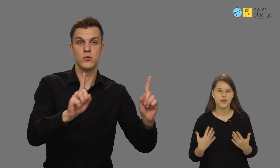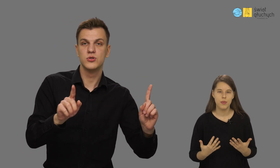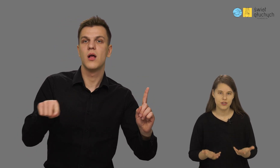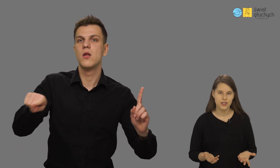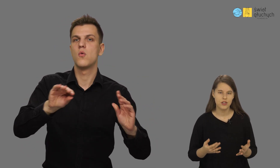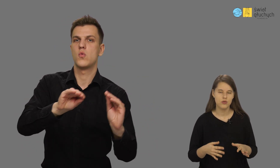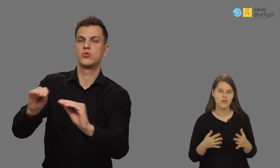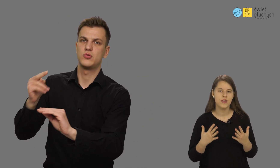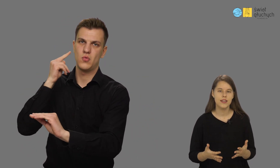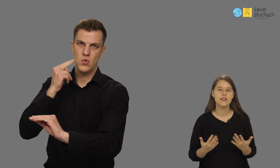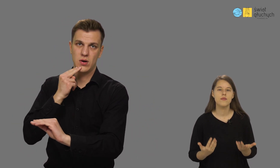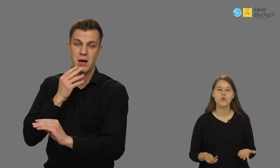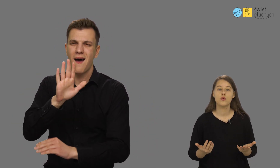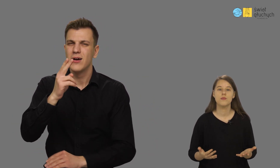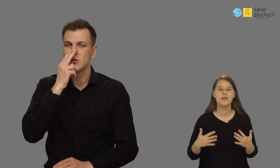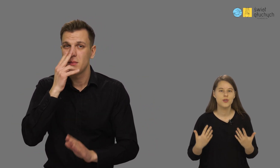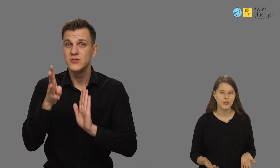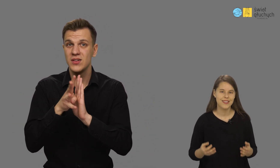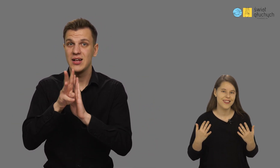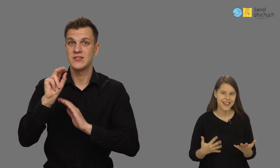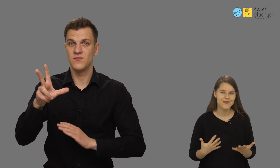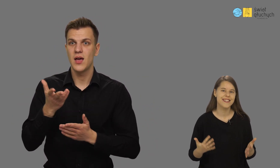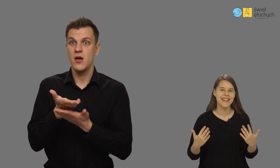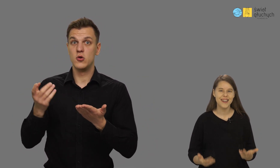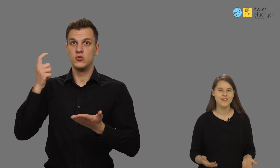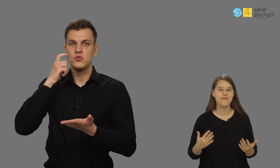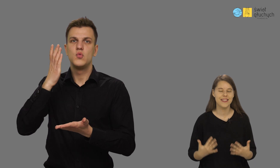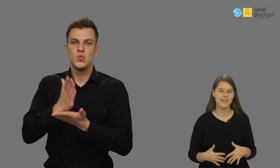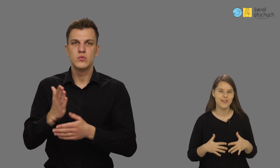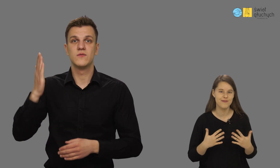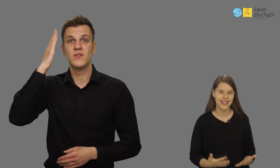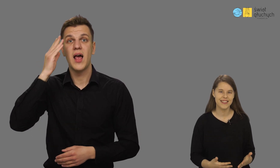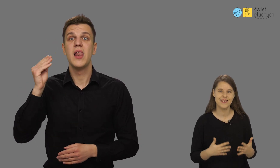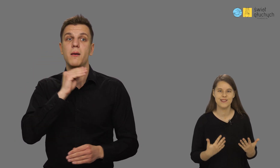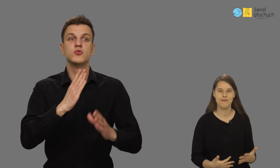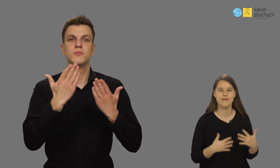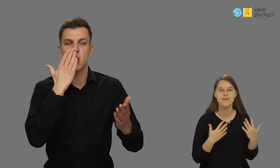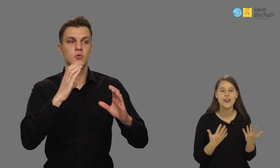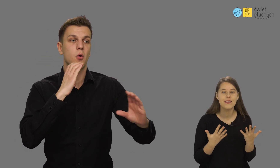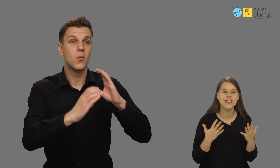Zobaczcie, że już w XIX wieku osoby słyszące wiedziały, że najlepszą metodą komunikacji z osobami głuchymi